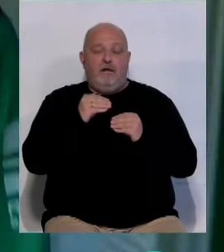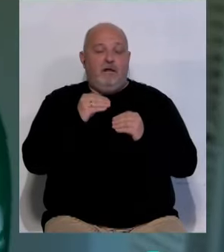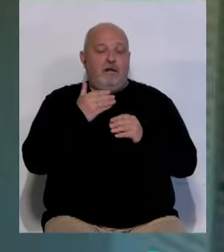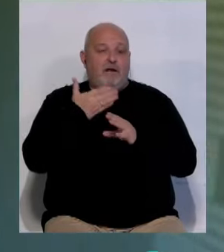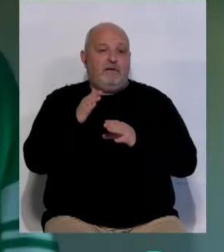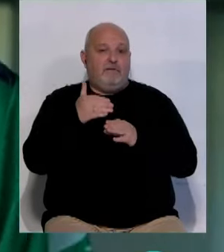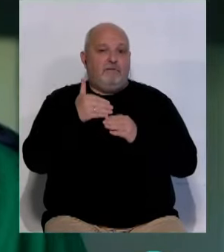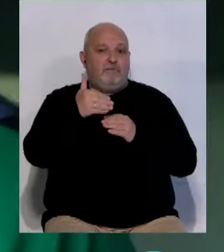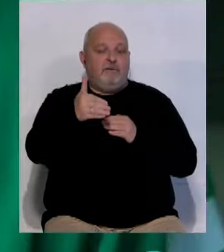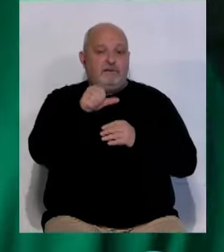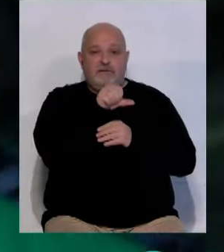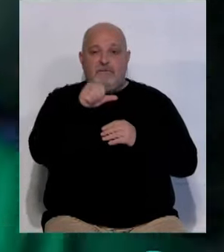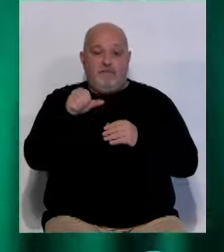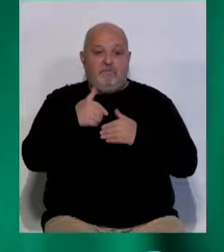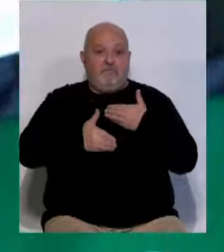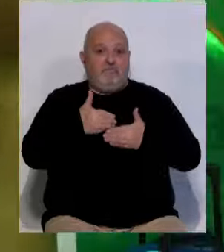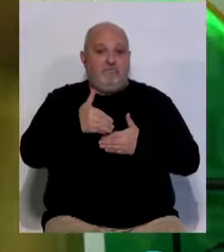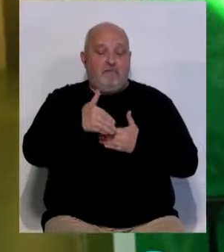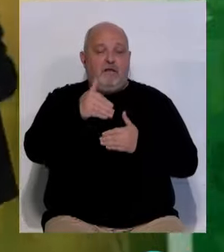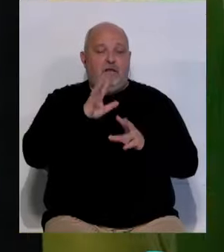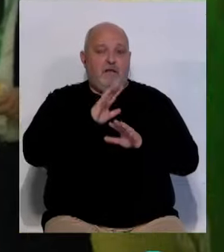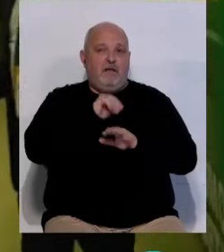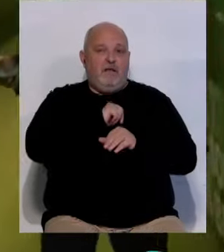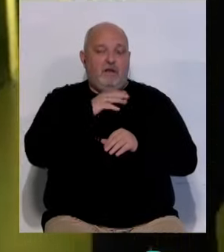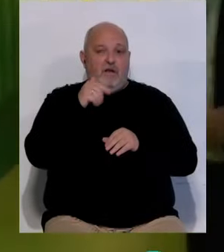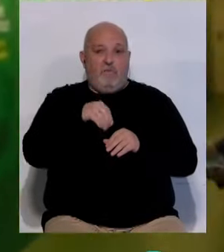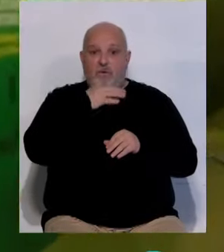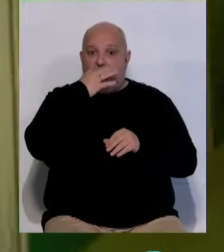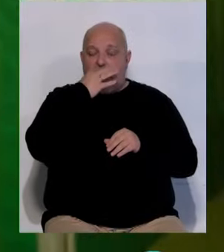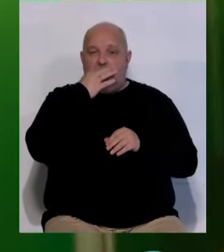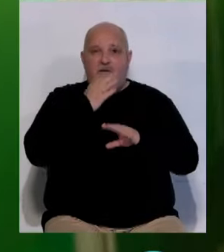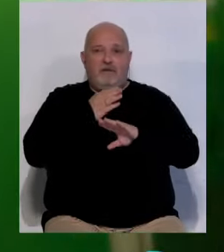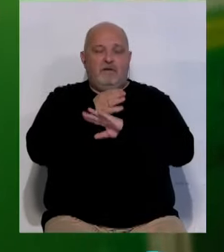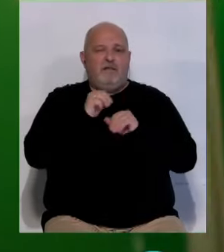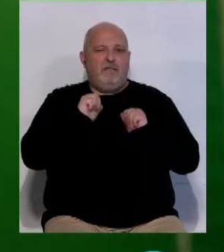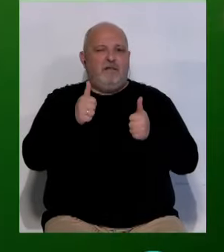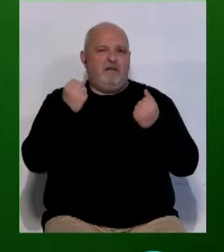de de la semana como decíamos estaremos en la tarde de hoy en el inicio del entrenamiento